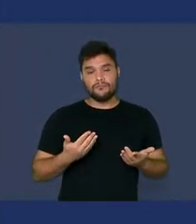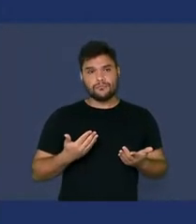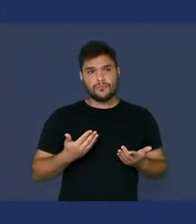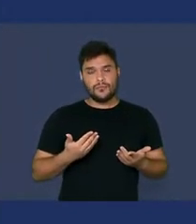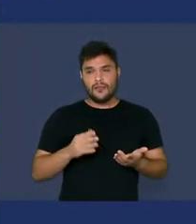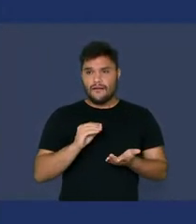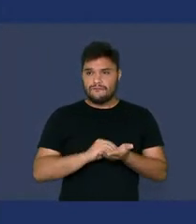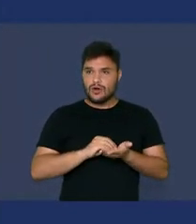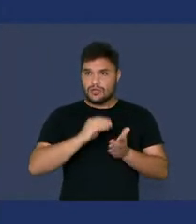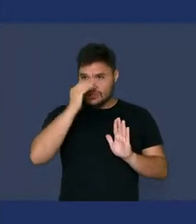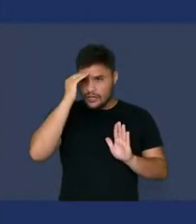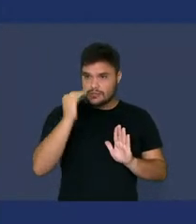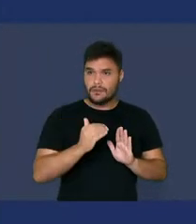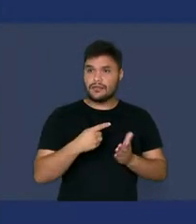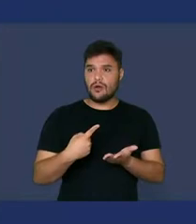AQUI. PRECISA SER DERROTADO,